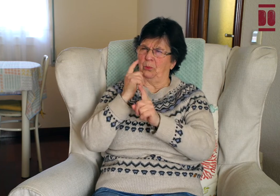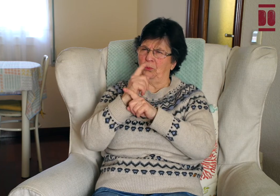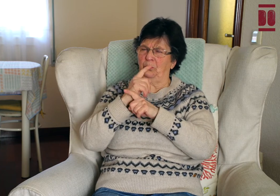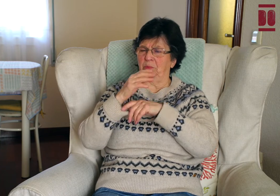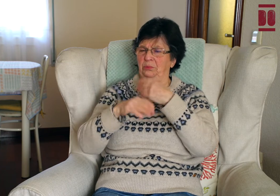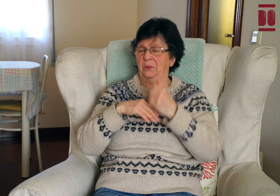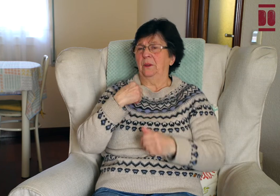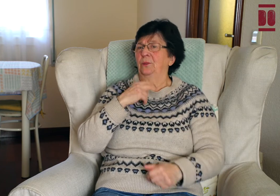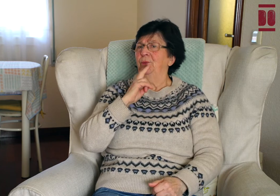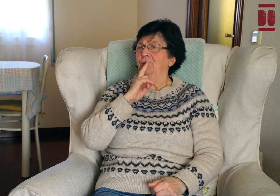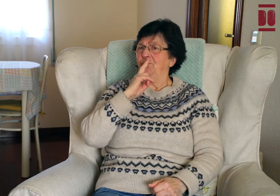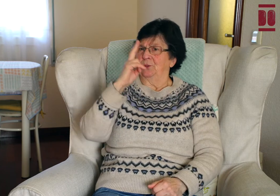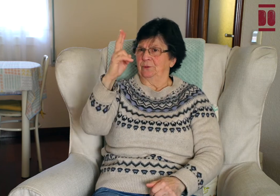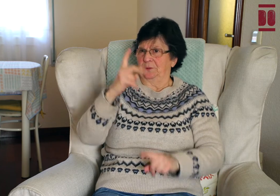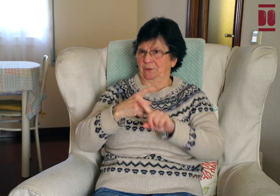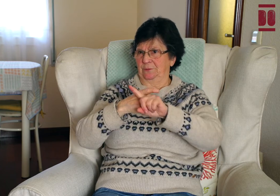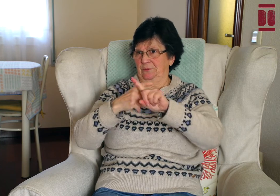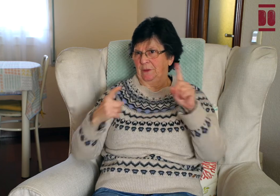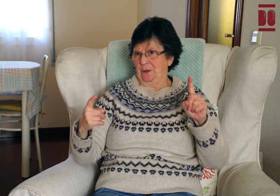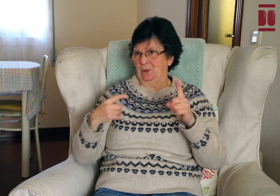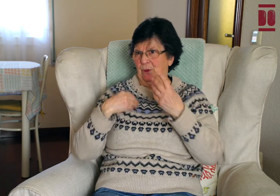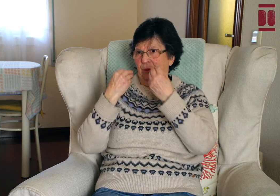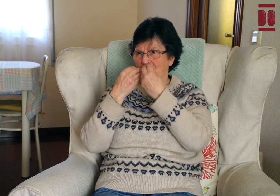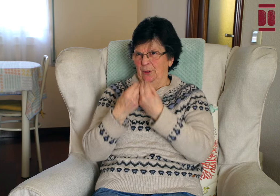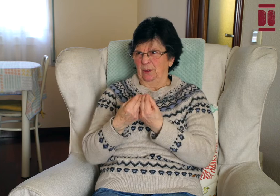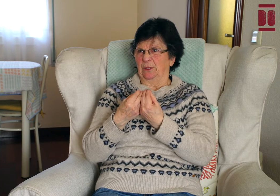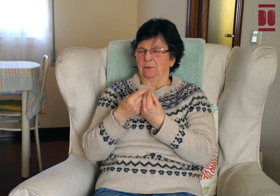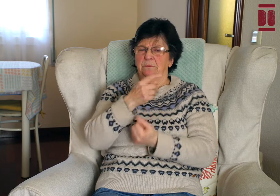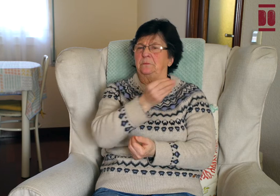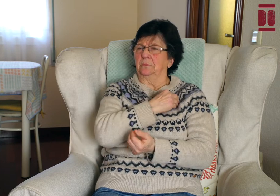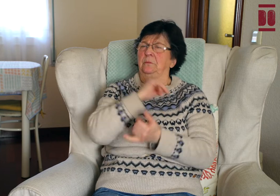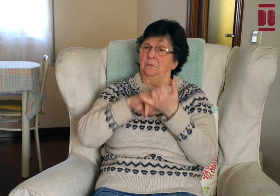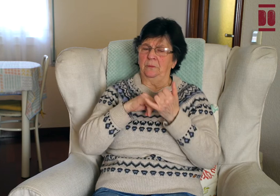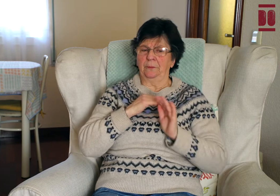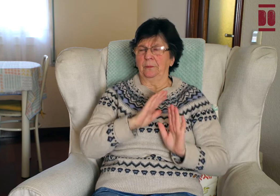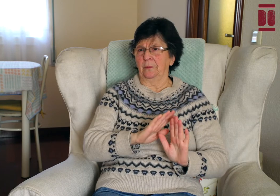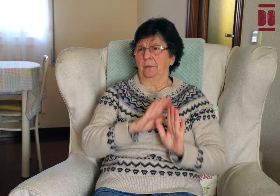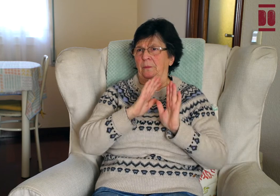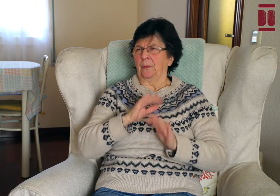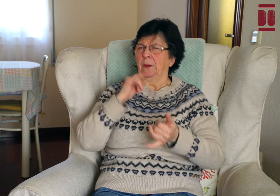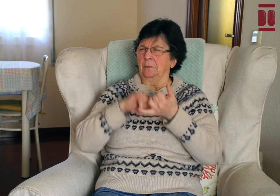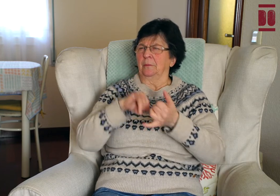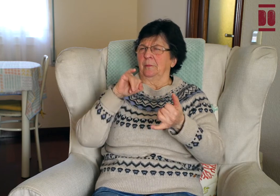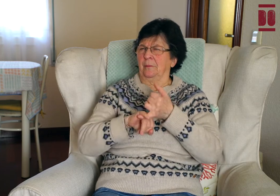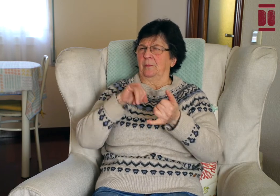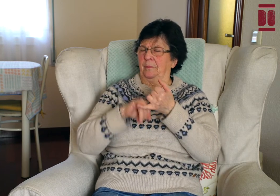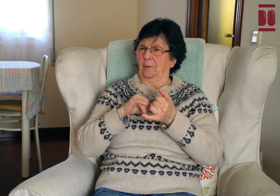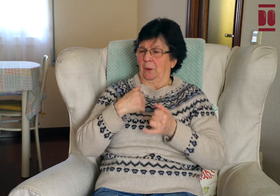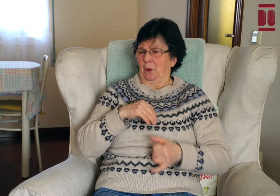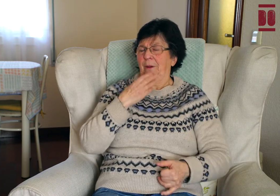Rápidamente empezamos a quedar de forma habitual. A los dos años y medio de estar juntos me pidió que me casara con él, y